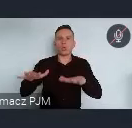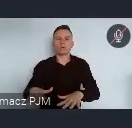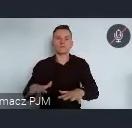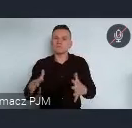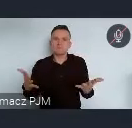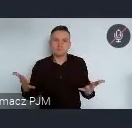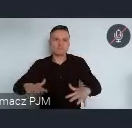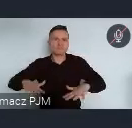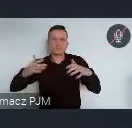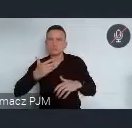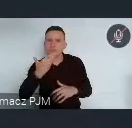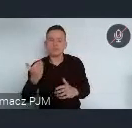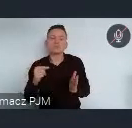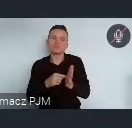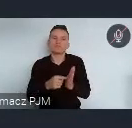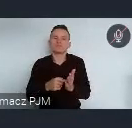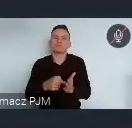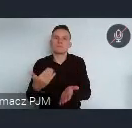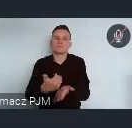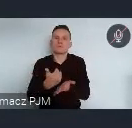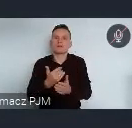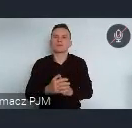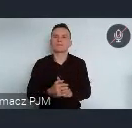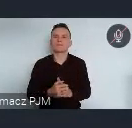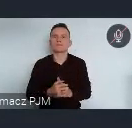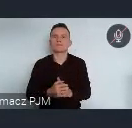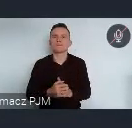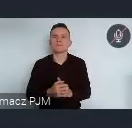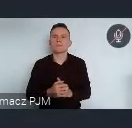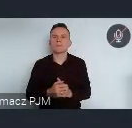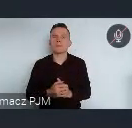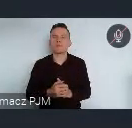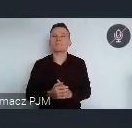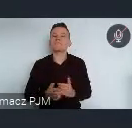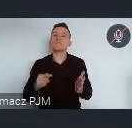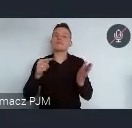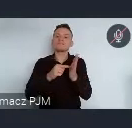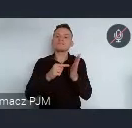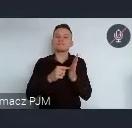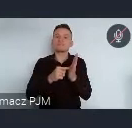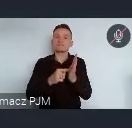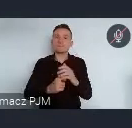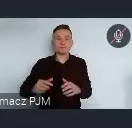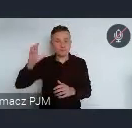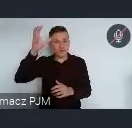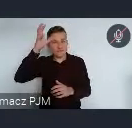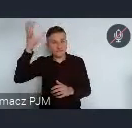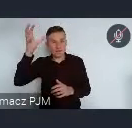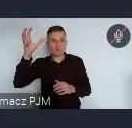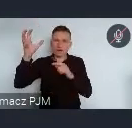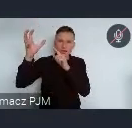wynika ona z wcześniejszych doświadczeń, gdzie wiedzę dotyczącą tych rozwiązań na obszarach wiejskich